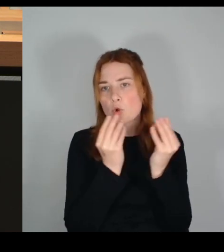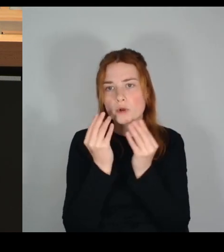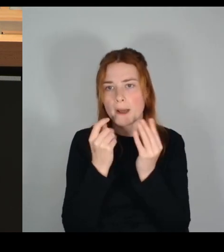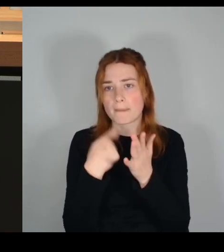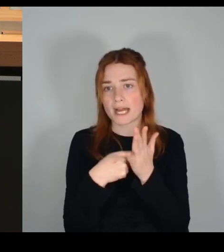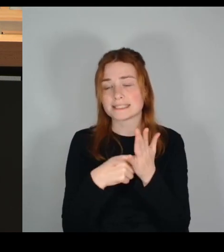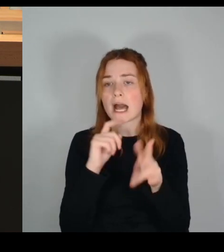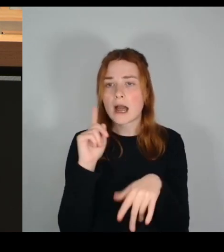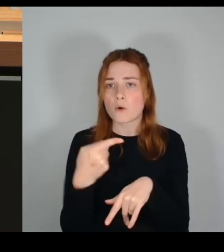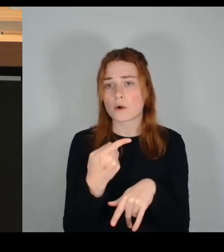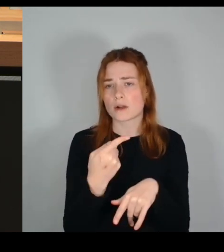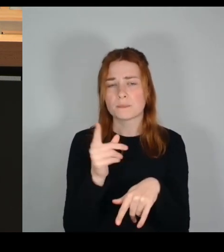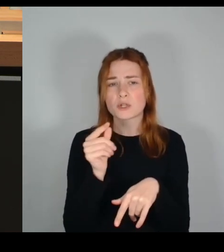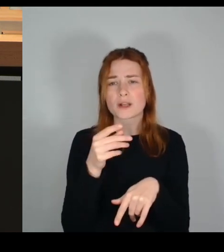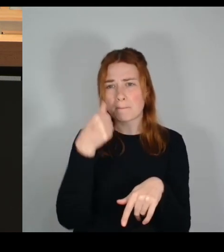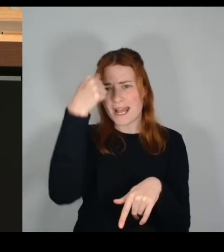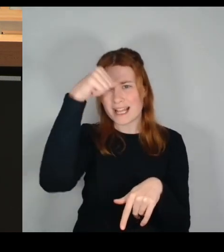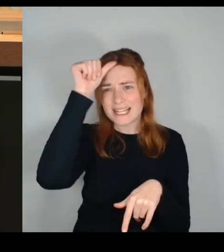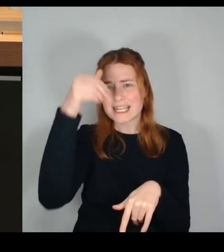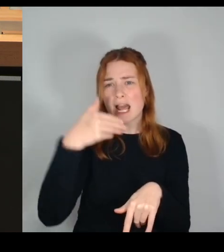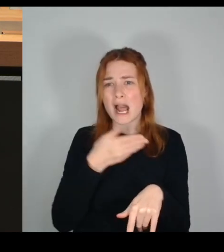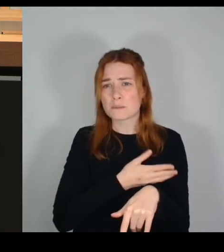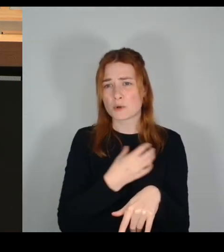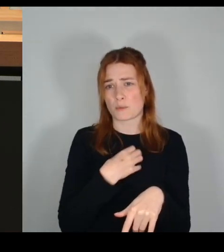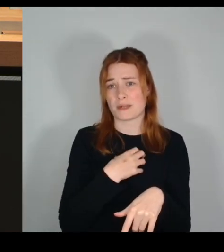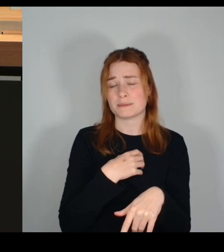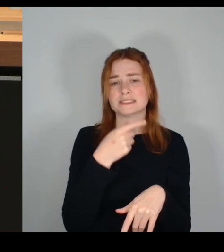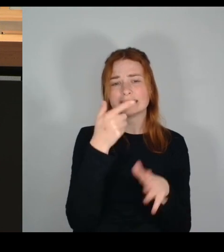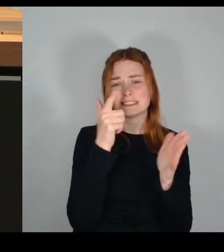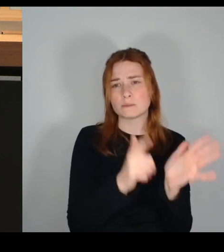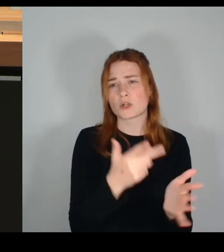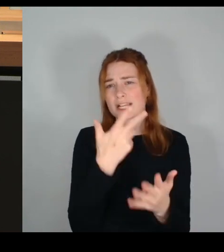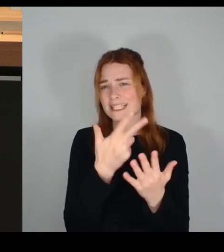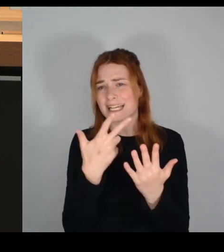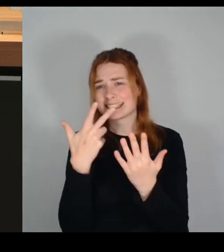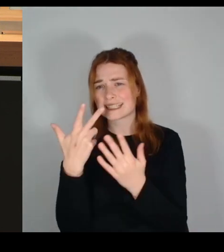Armutsbetroffene, das sind 19 % aller Berlinerinnen und Berliner.